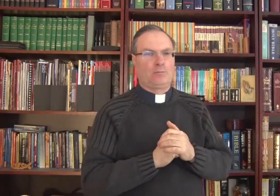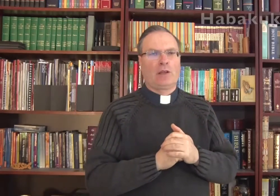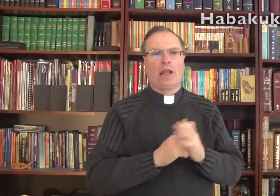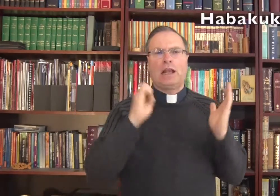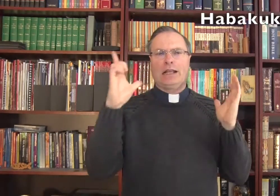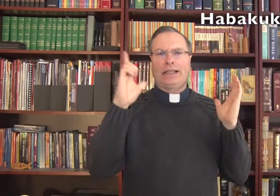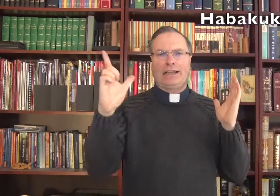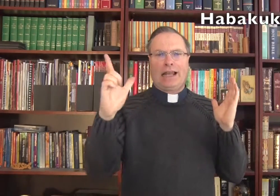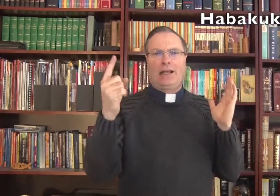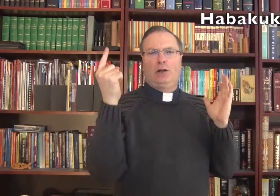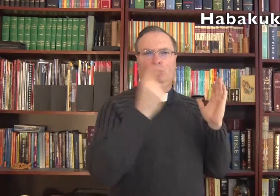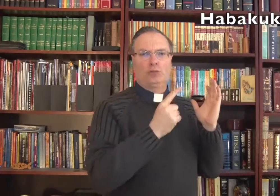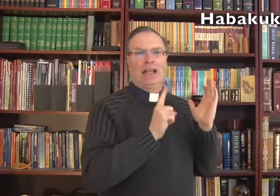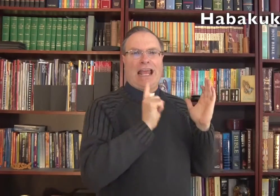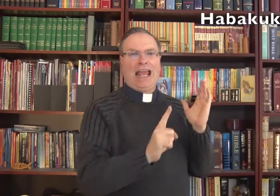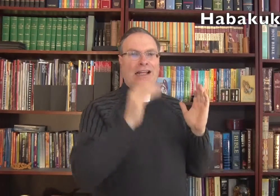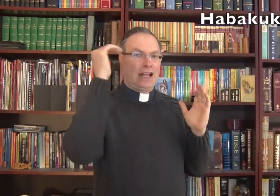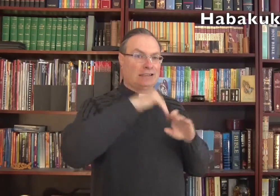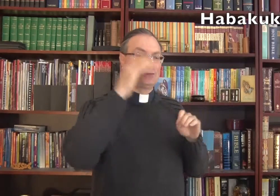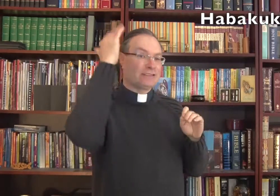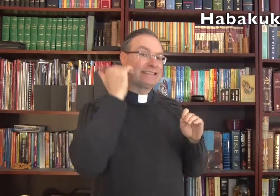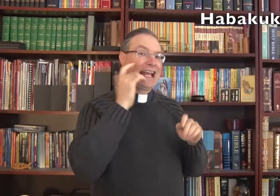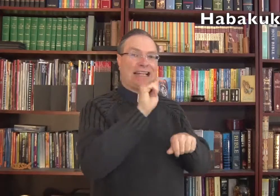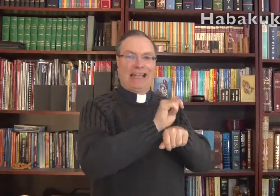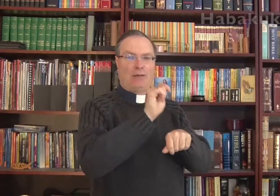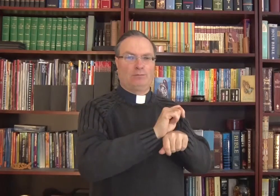«L'Éternel, lui, est dans son saint temple.